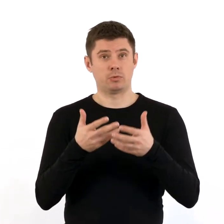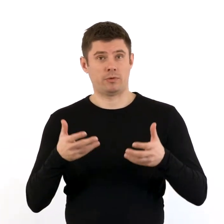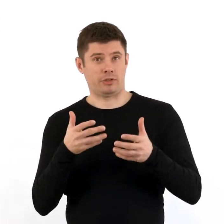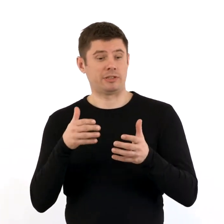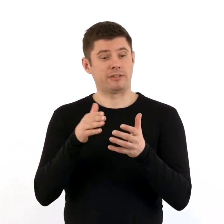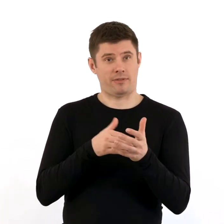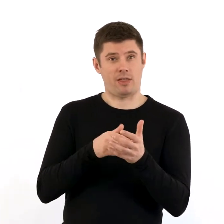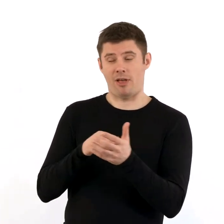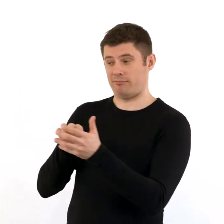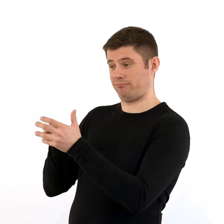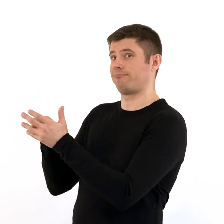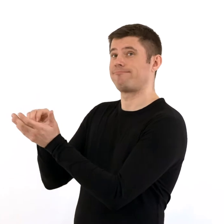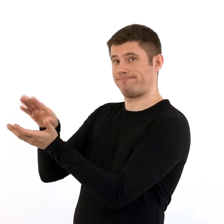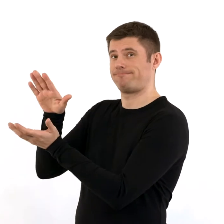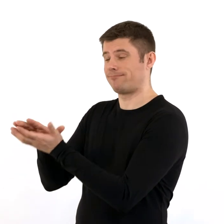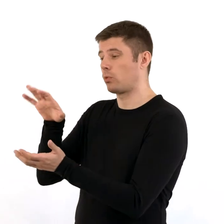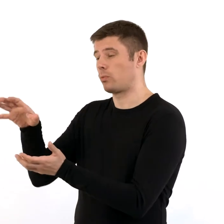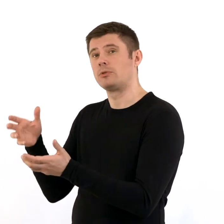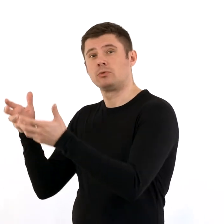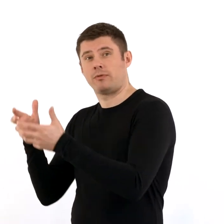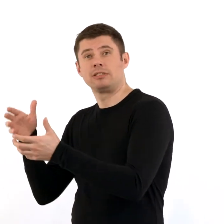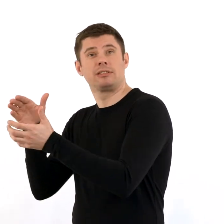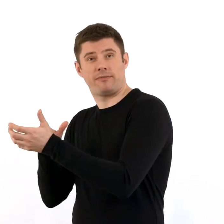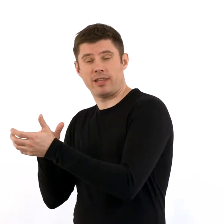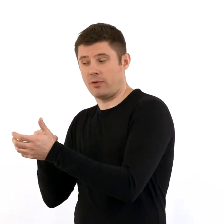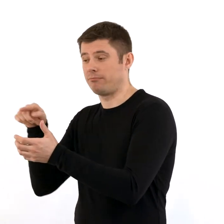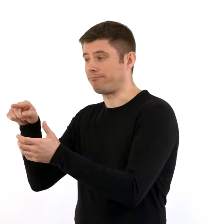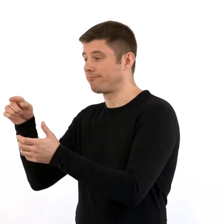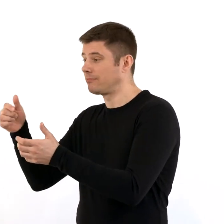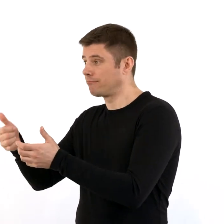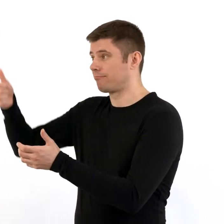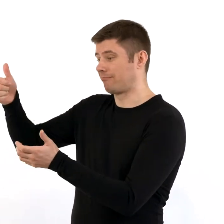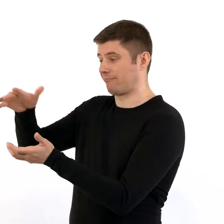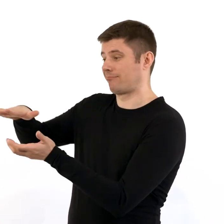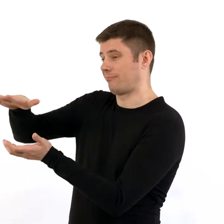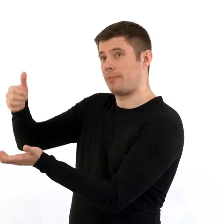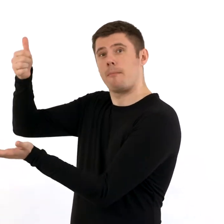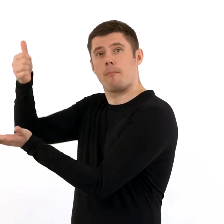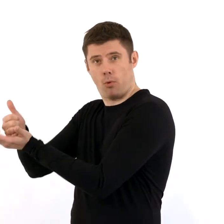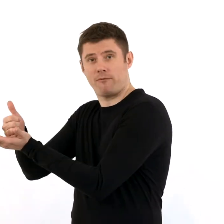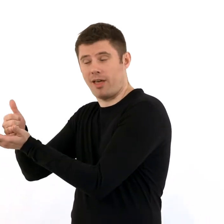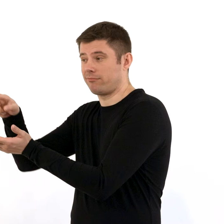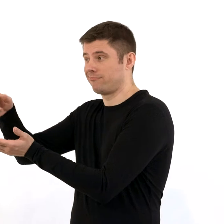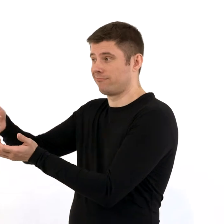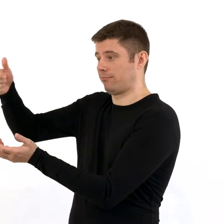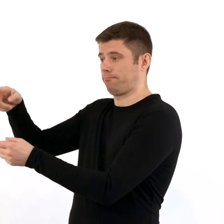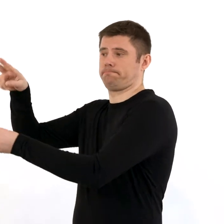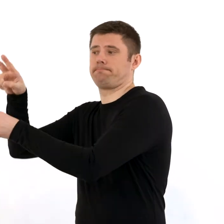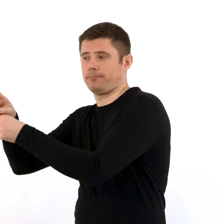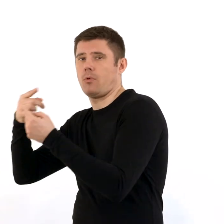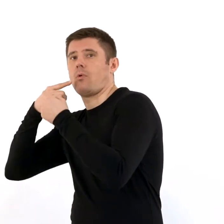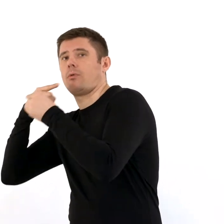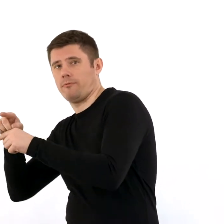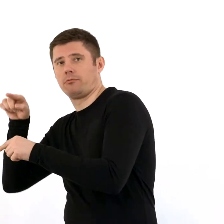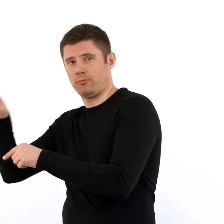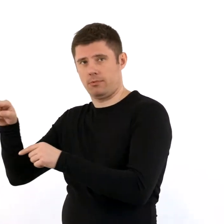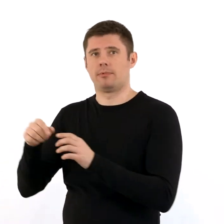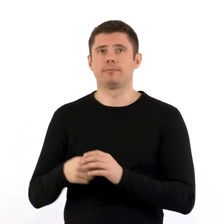Stowarzyszenie zwykłe rejestruje się w ewidencji stowarzyszeń zwykłych prowadzonej przez starostę powiatu.